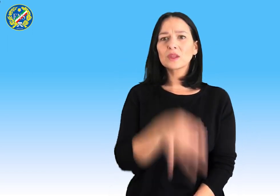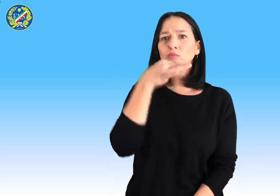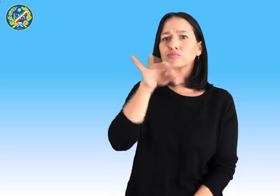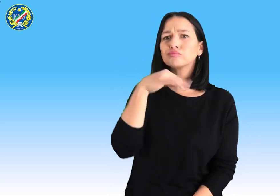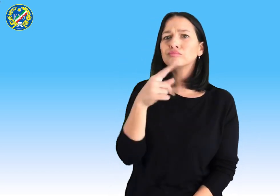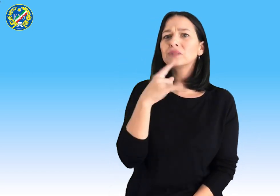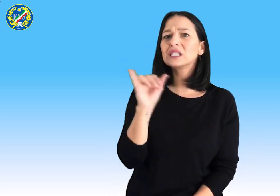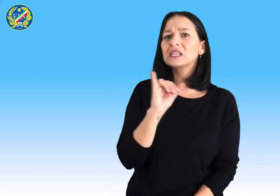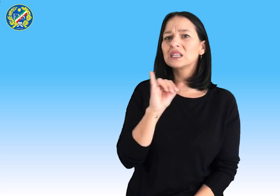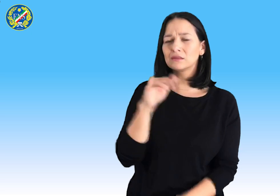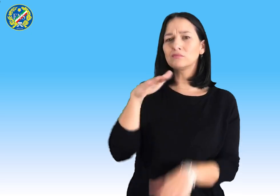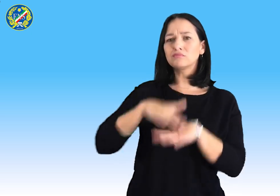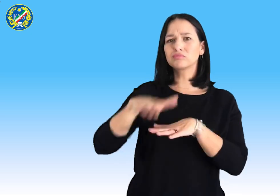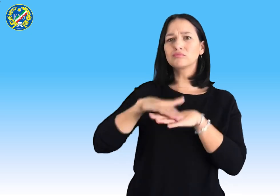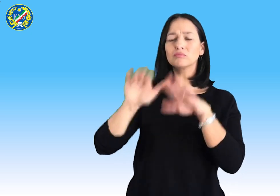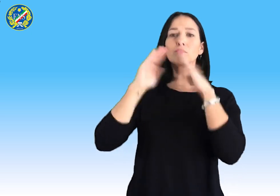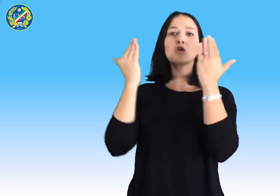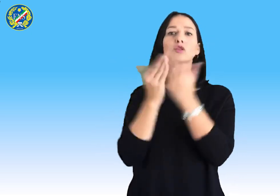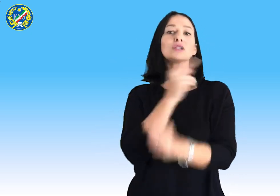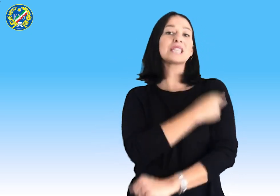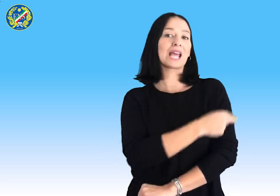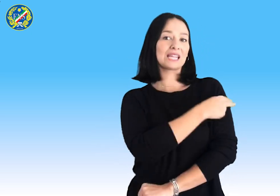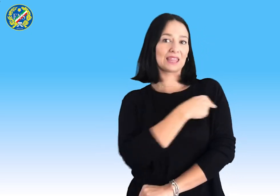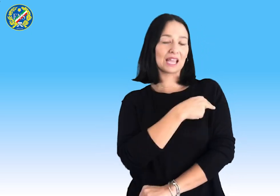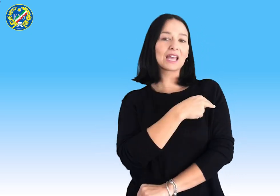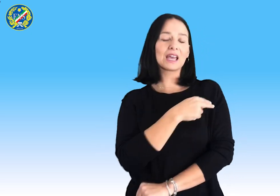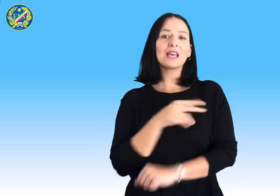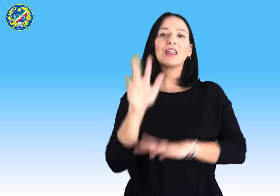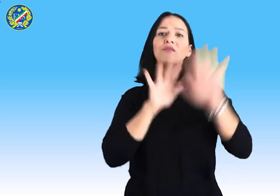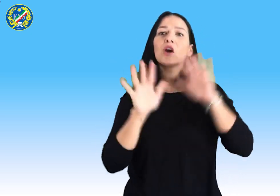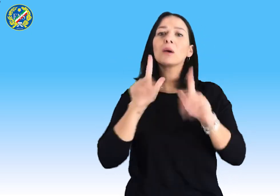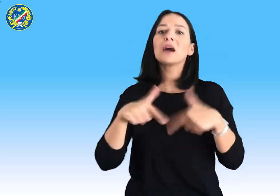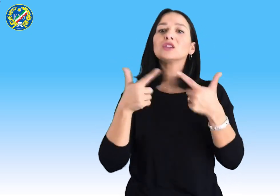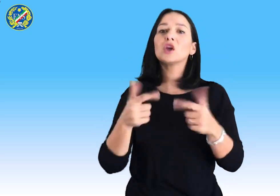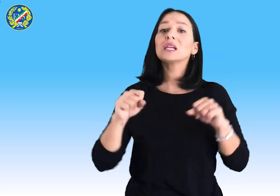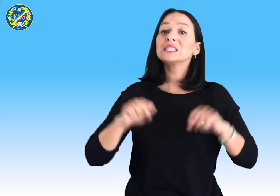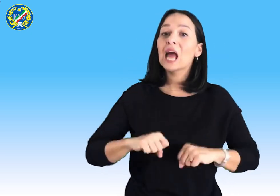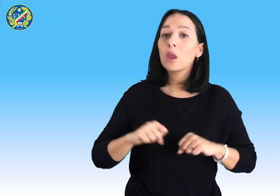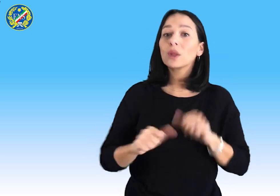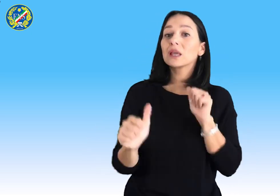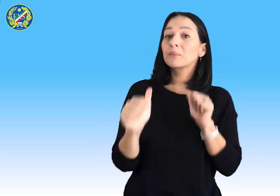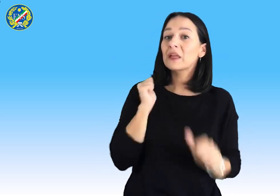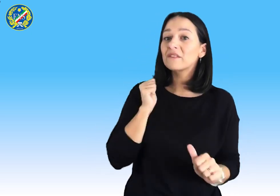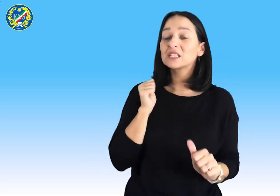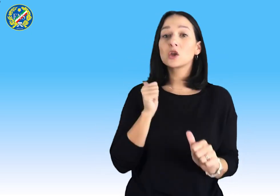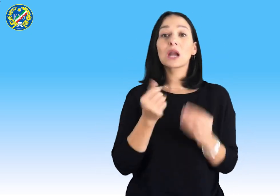I seminari, tenuti da esperti del mondo della sanità, trattano le principali tematiche che riguardano la salute